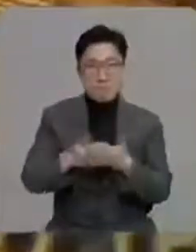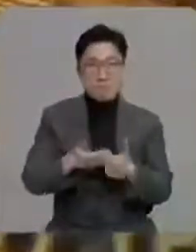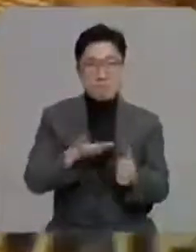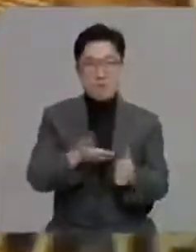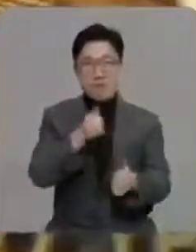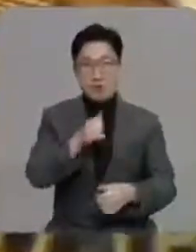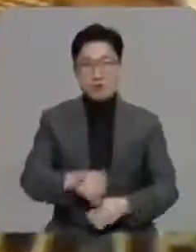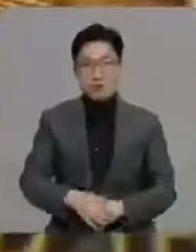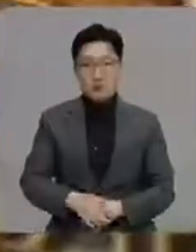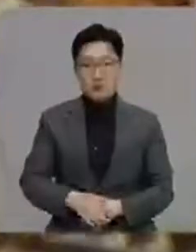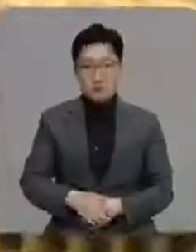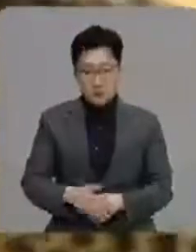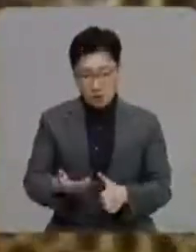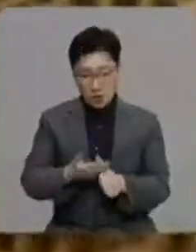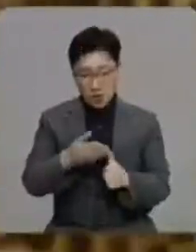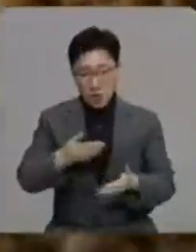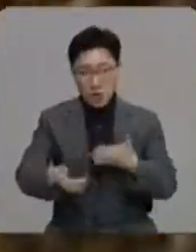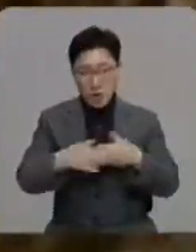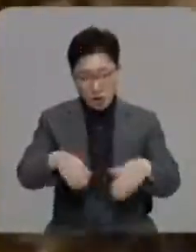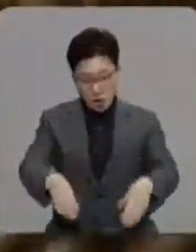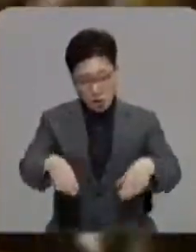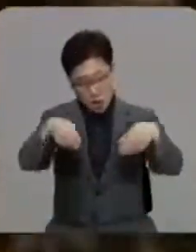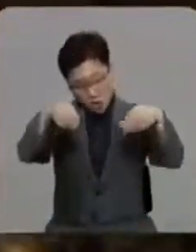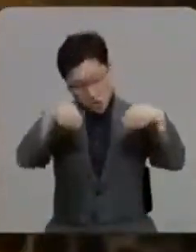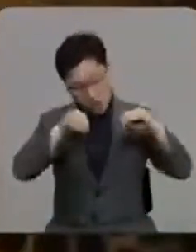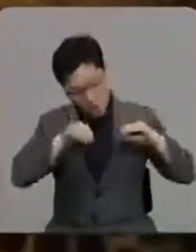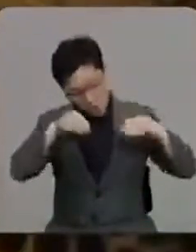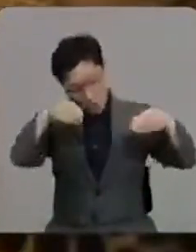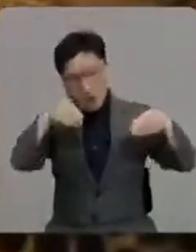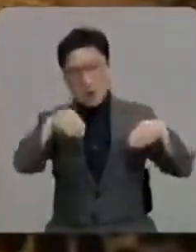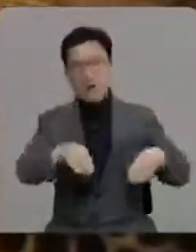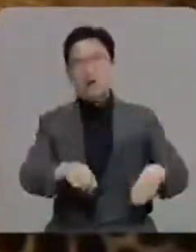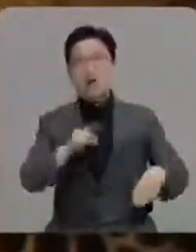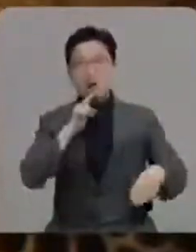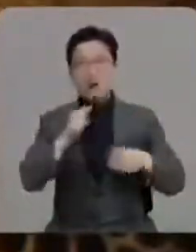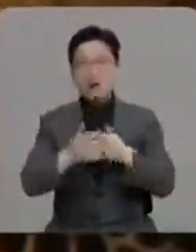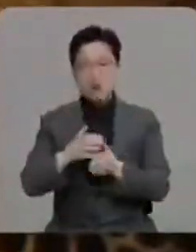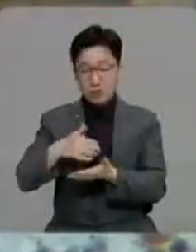꿀 생산과정을 체험하는 것은 물론 자신이 분양받은 꿀벌의 상태를